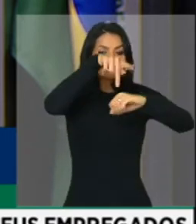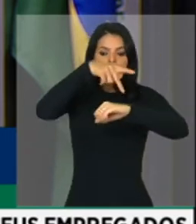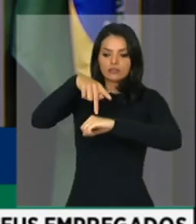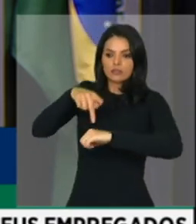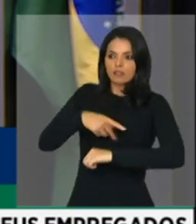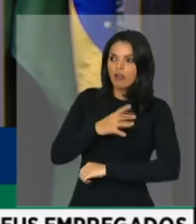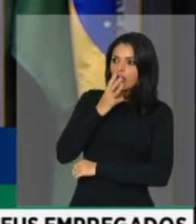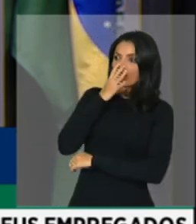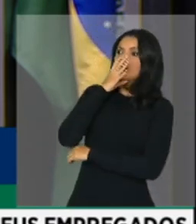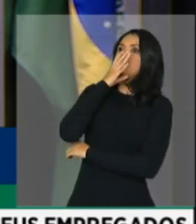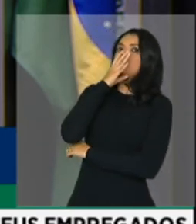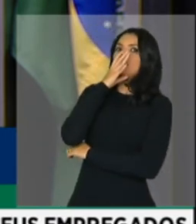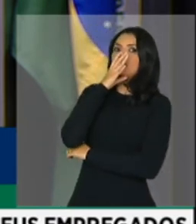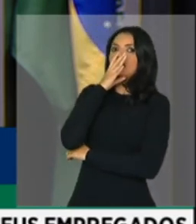DE MORTES QUE NÓS TEMOS TIDO COMO INFORMAÇÃO DO NOVO